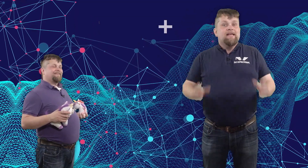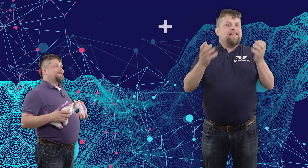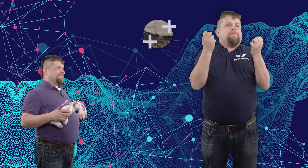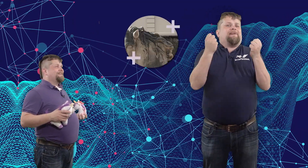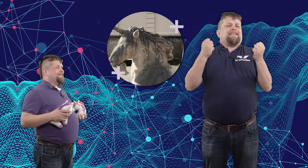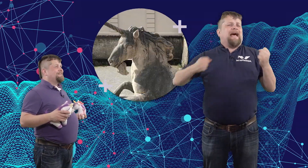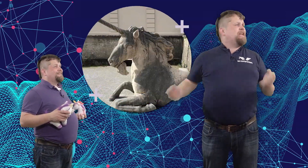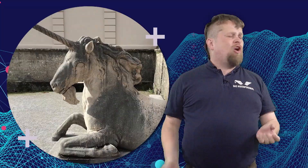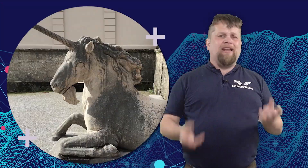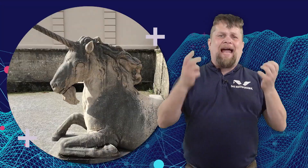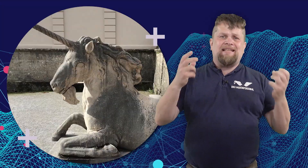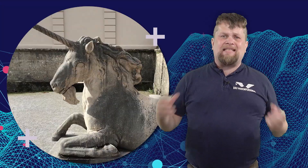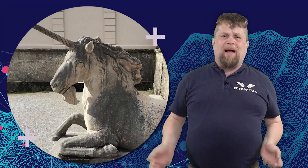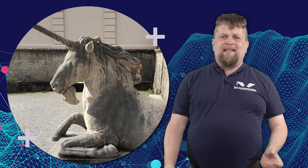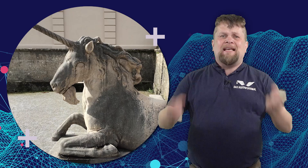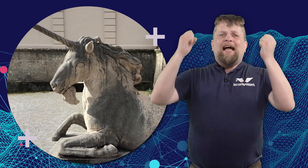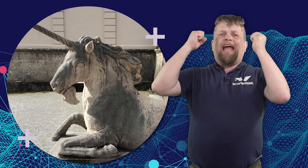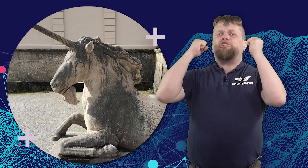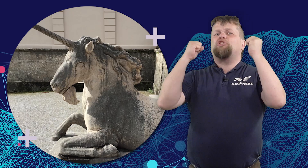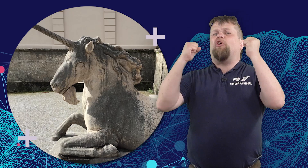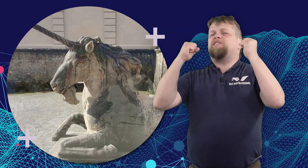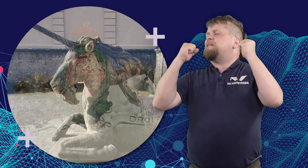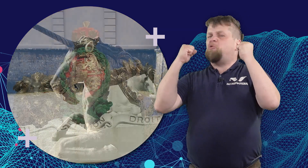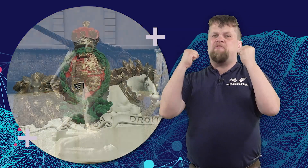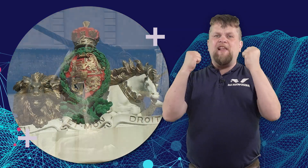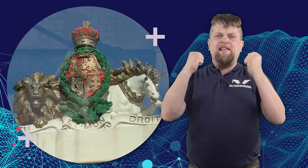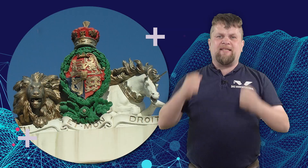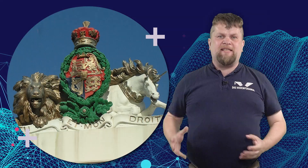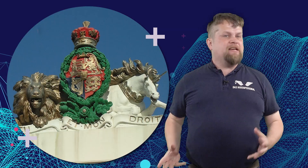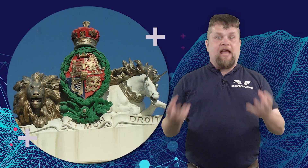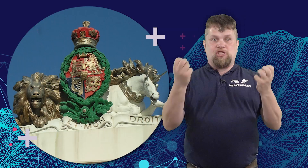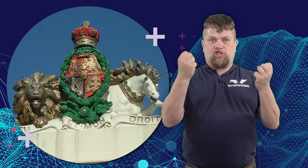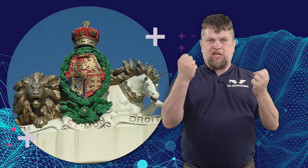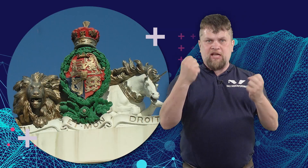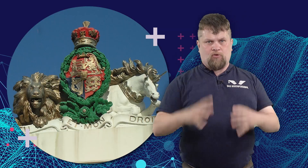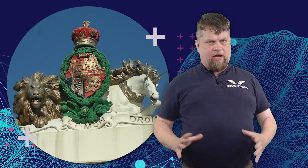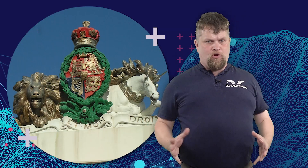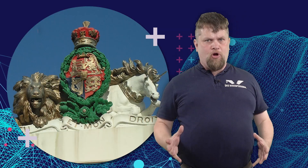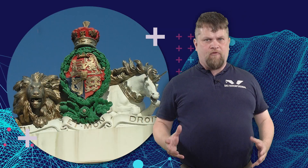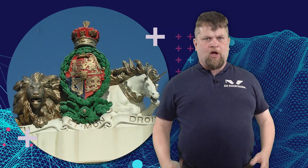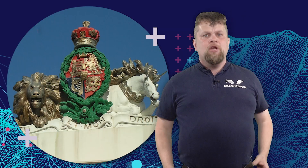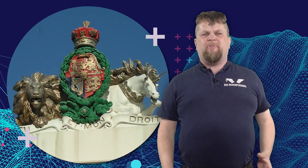Dabei war das Einhorn einstmals ein stolzes und wildes Tier, wie ein Stier oder ein Löwe,